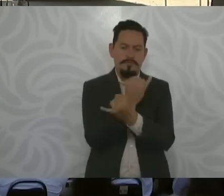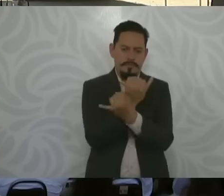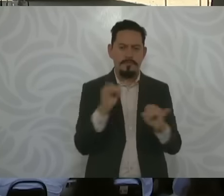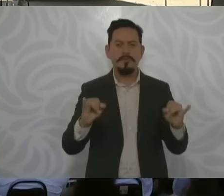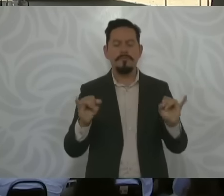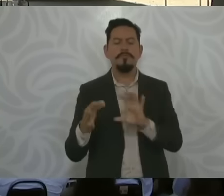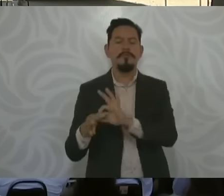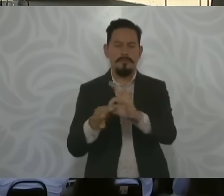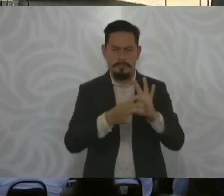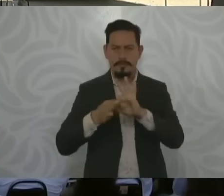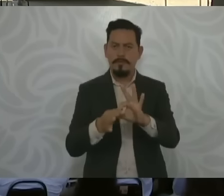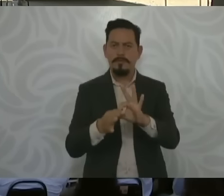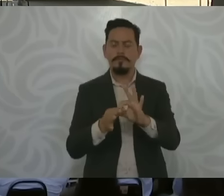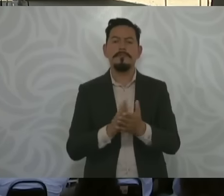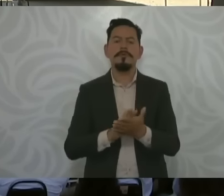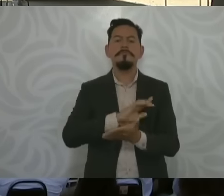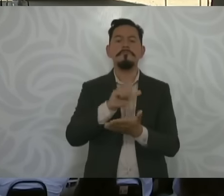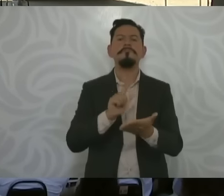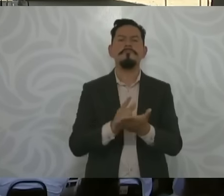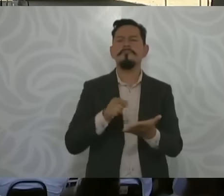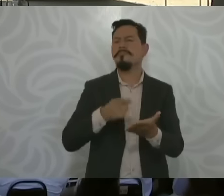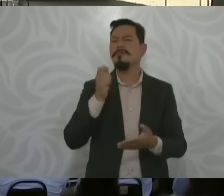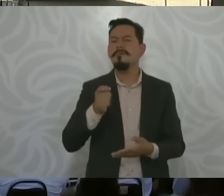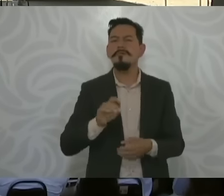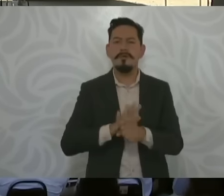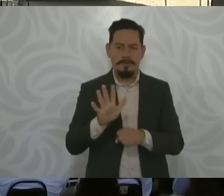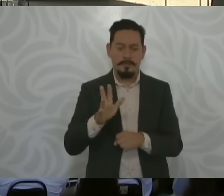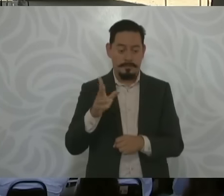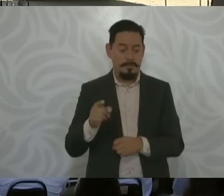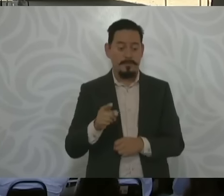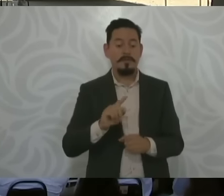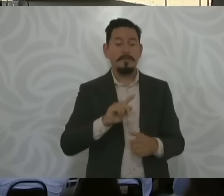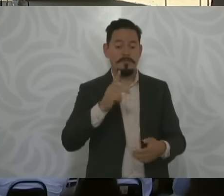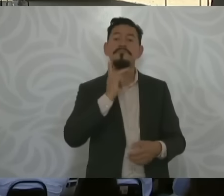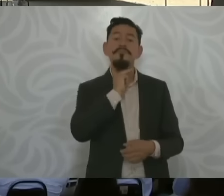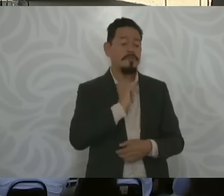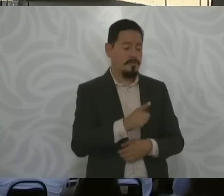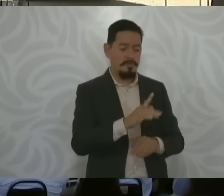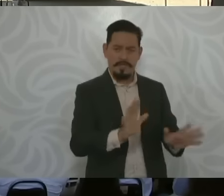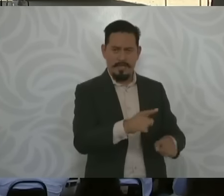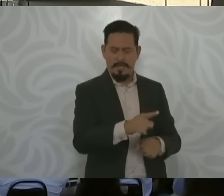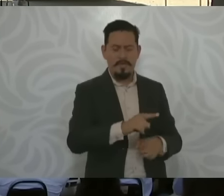El decreto no expropió el petróleo porque ya era propiedad original, imprescriptible e inaginable